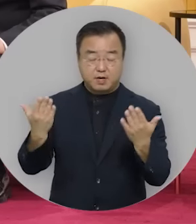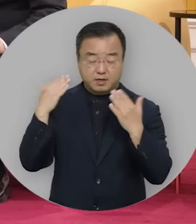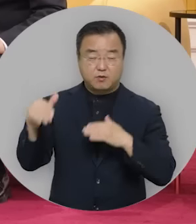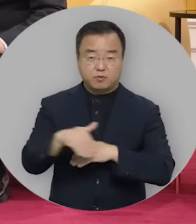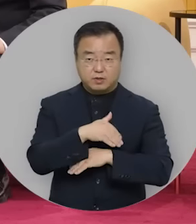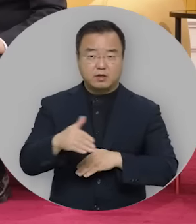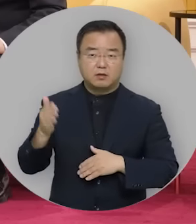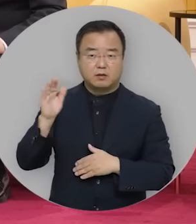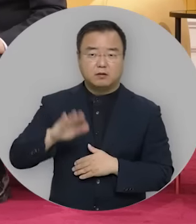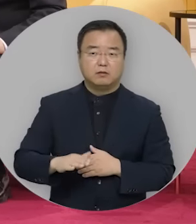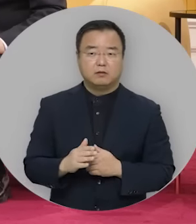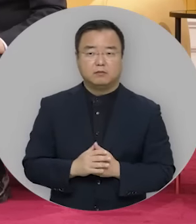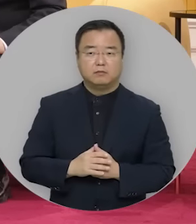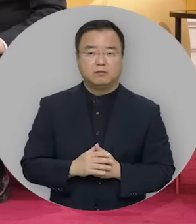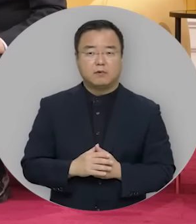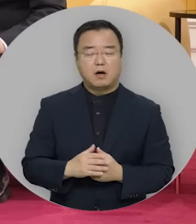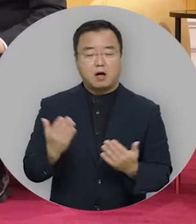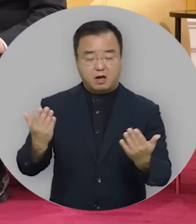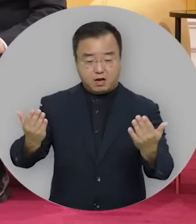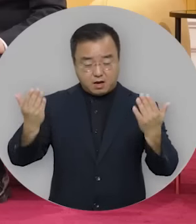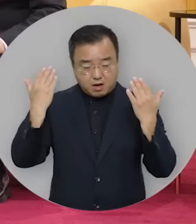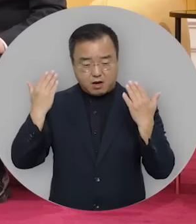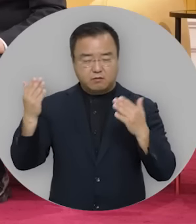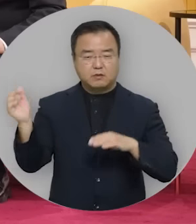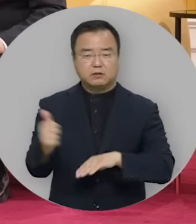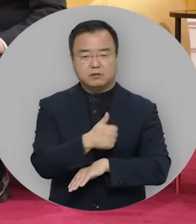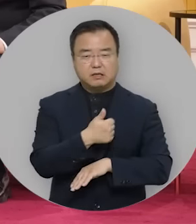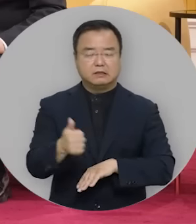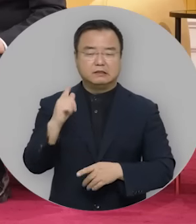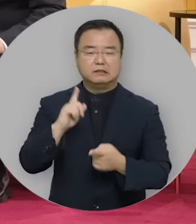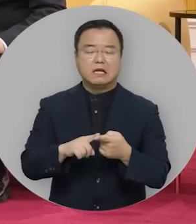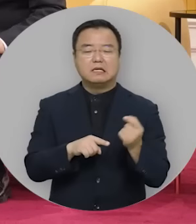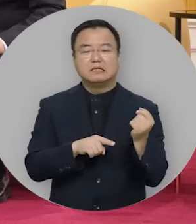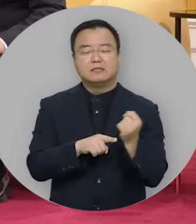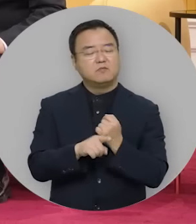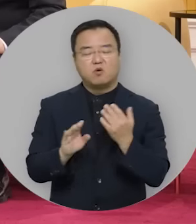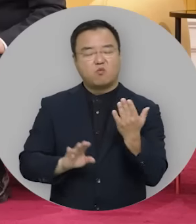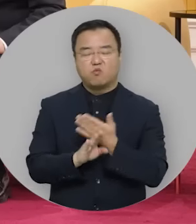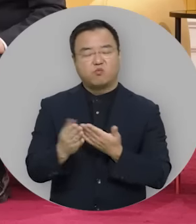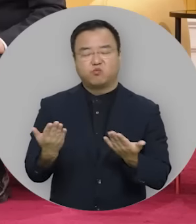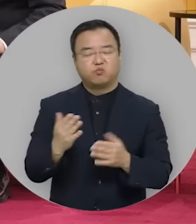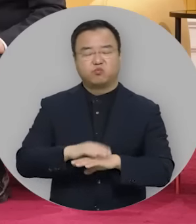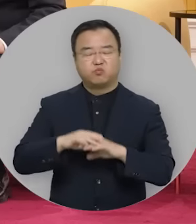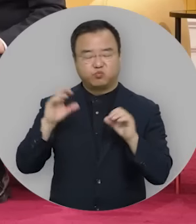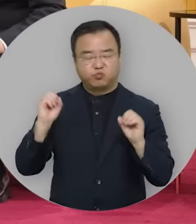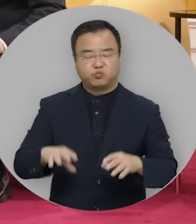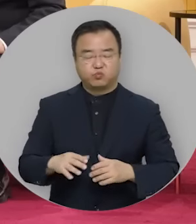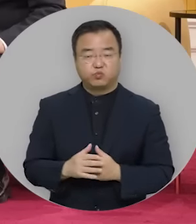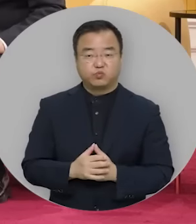그야말로 그냥 학교 다니는 그 의미 외에는 찾을 수가 없던 시기였죠.